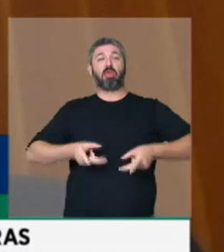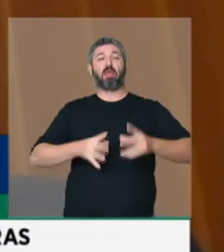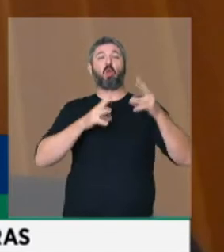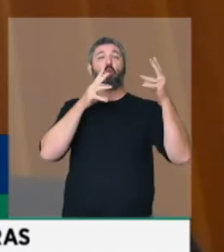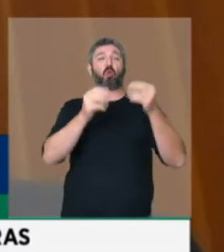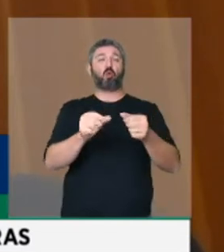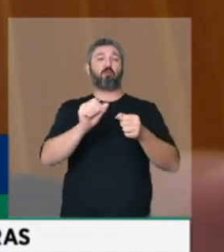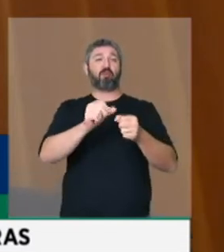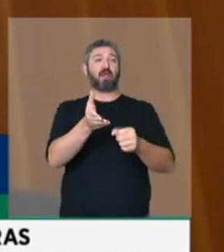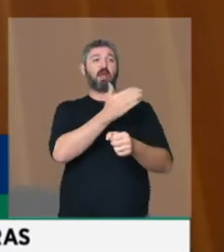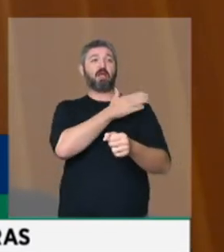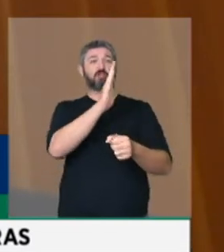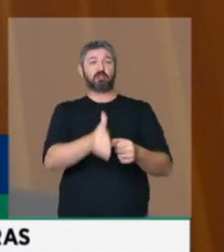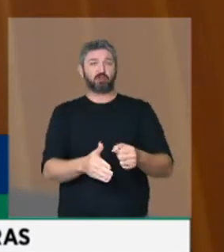UM FORNECEDOR QUE ENTREGA NA REGIÃO ONDE ESTÁ TORNA O